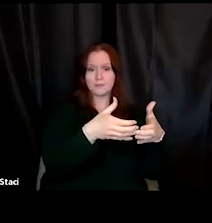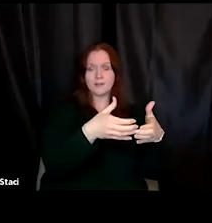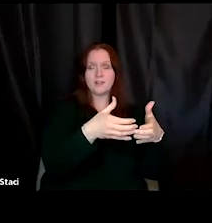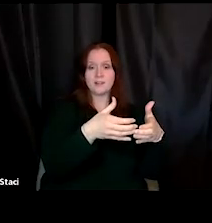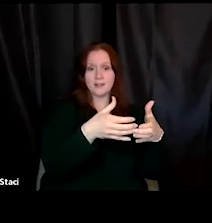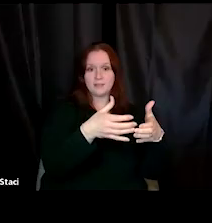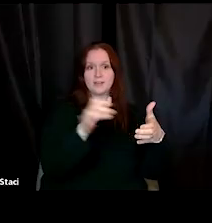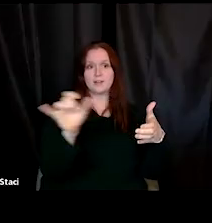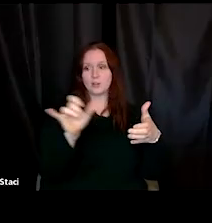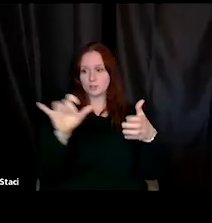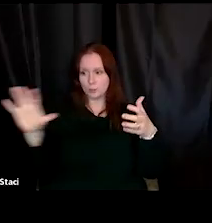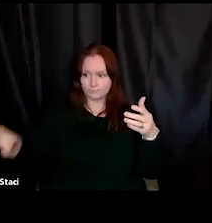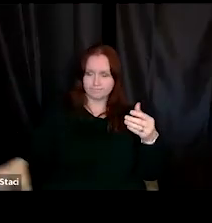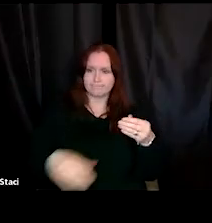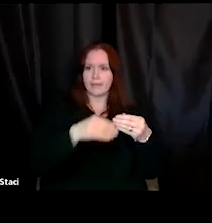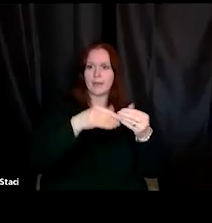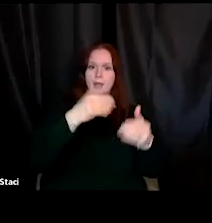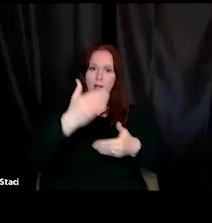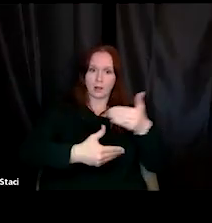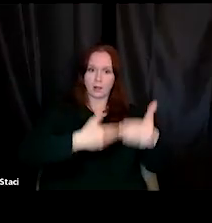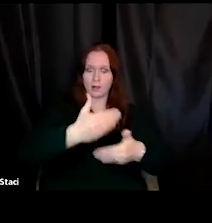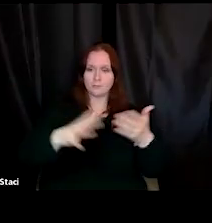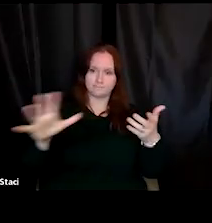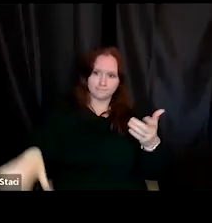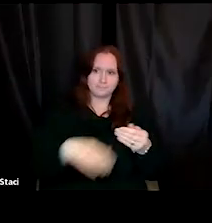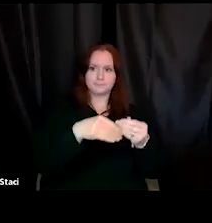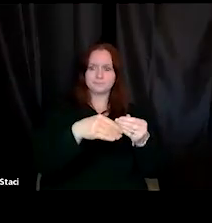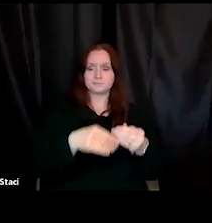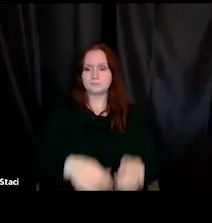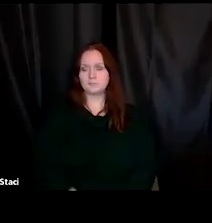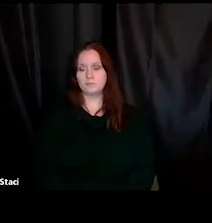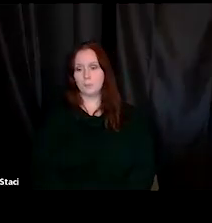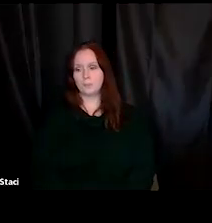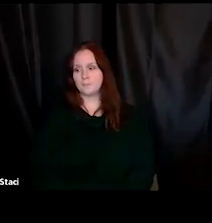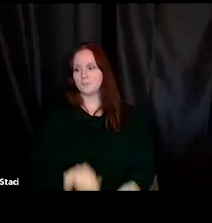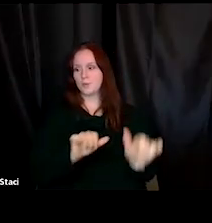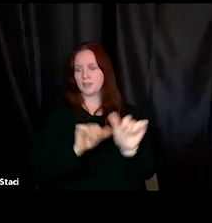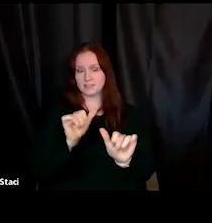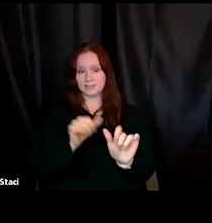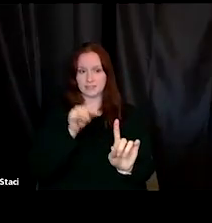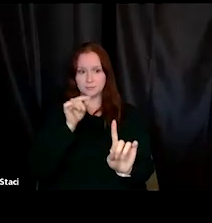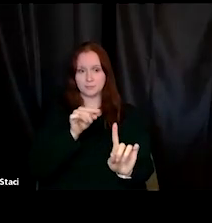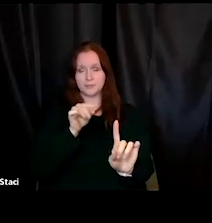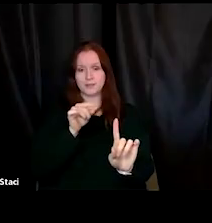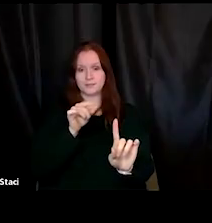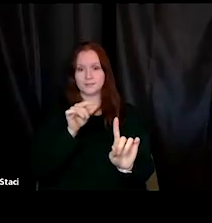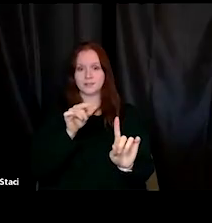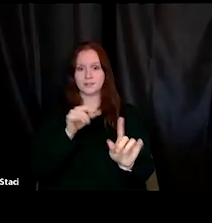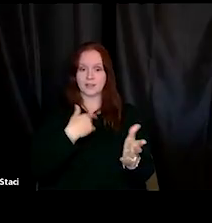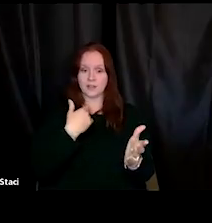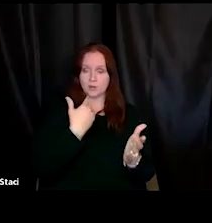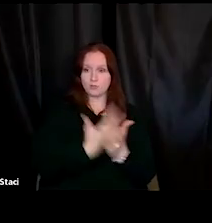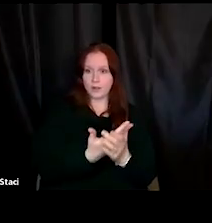pero están interesados en intentar ser SOAR, llenan automáticamente el formulario 3288.